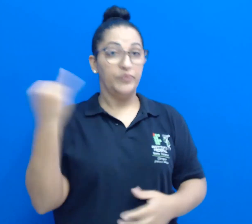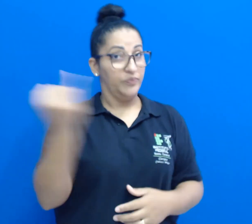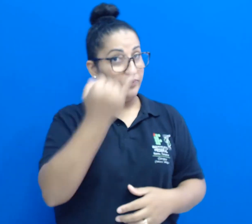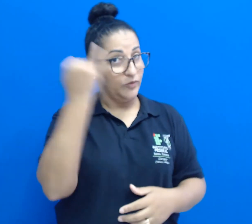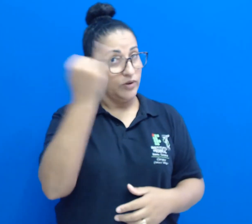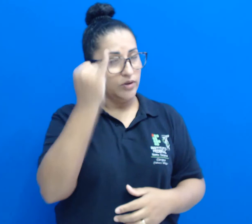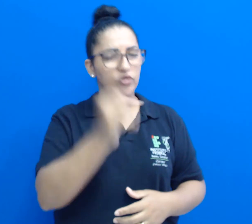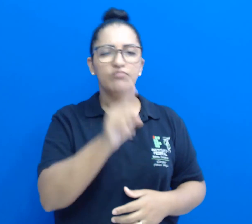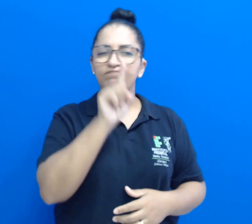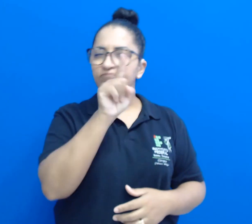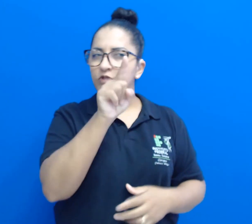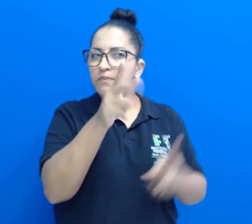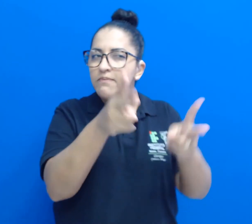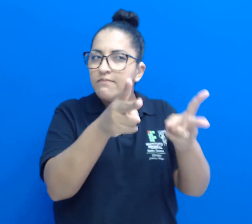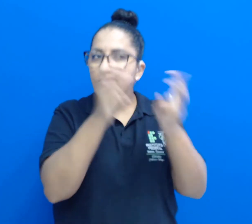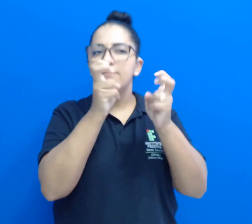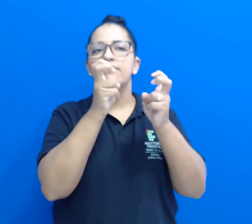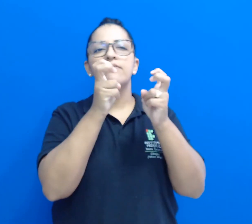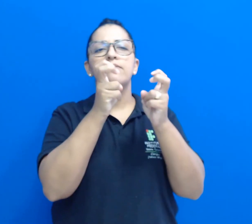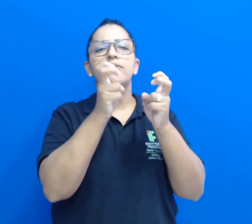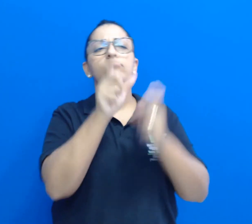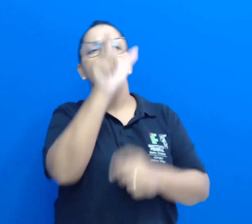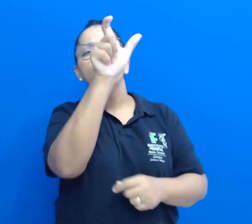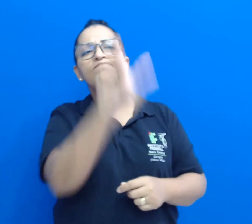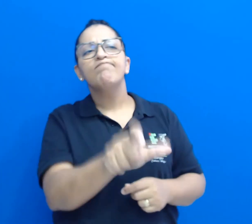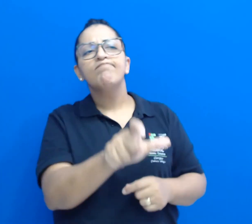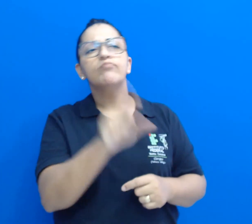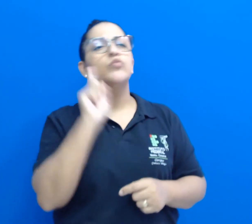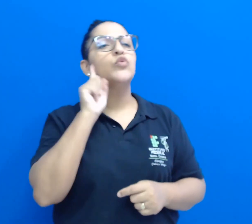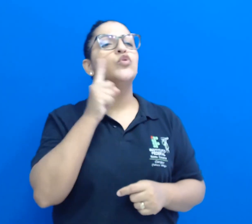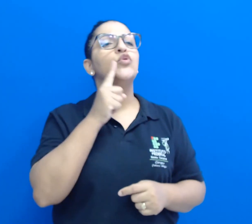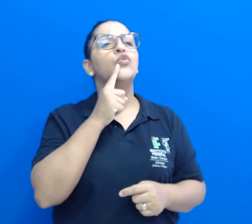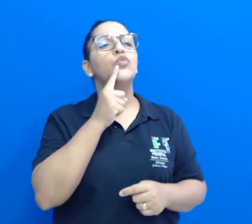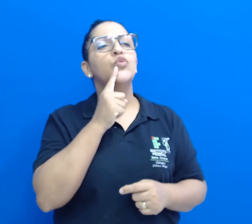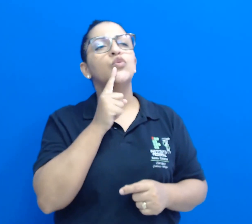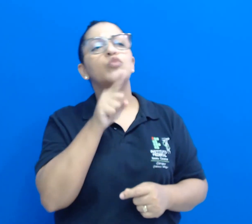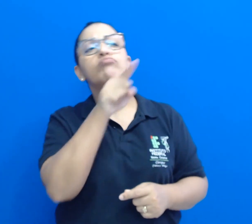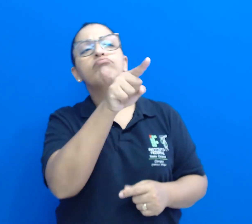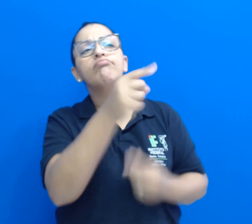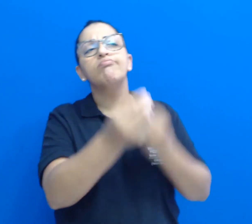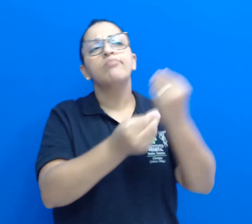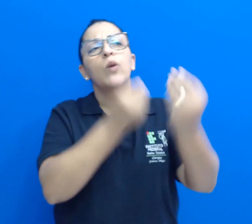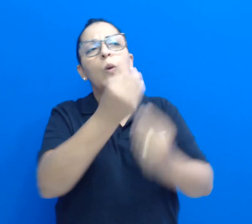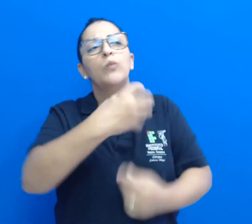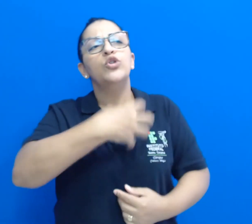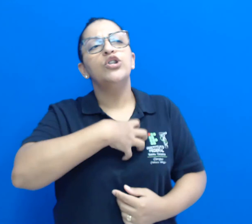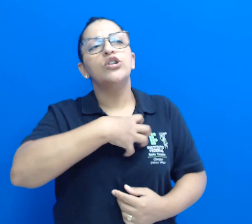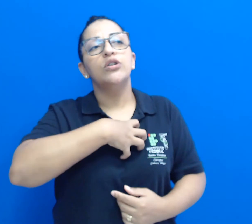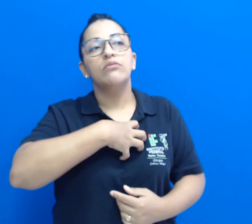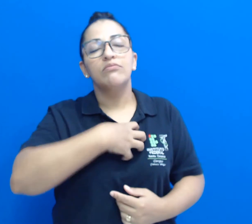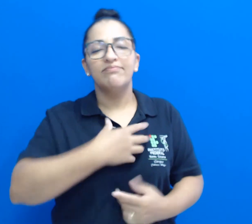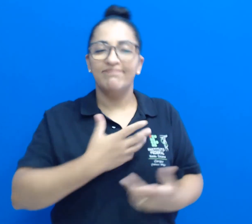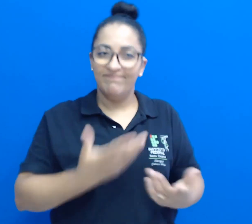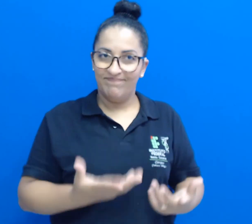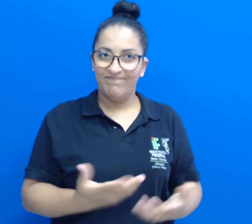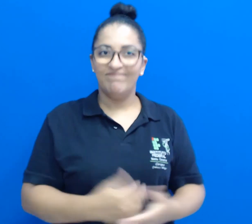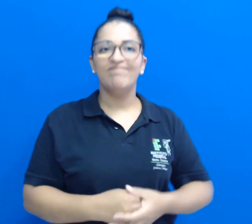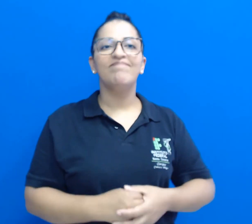É importante que você perceba como é o jeito da pessoa surda que você está conversando.